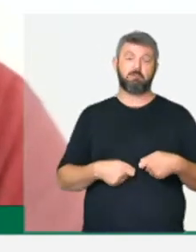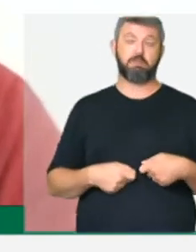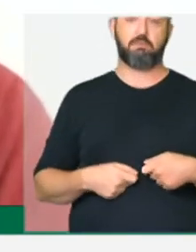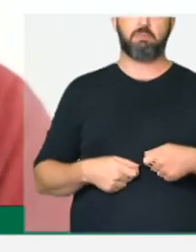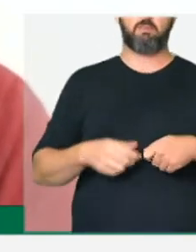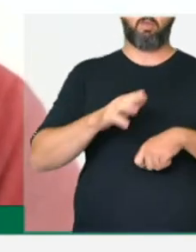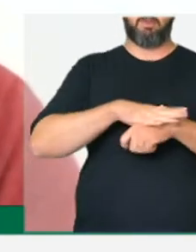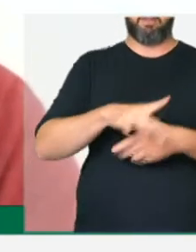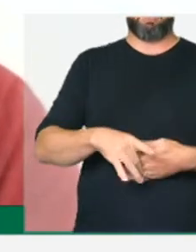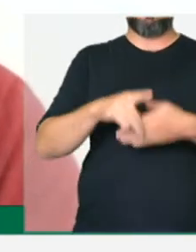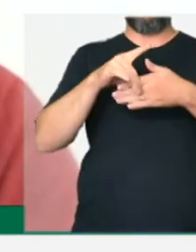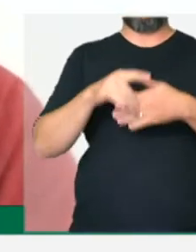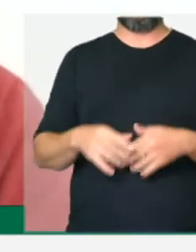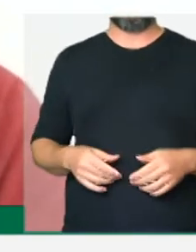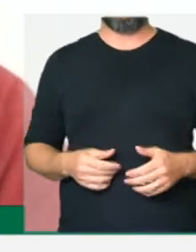ORIENTA... O... O PL?